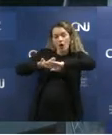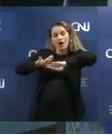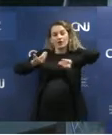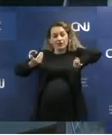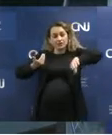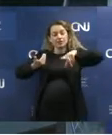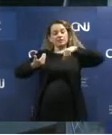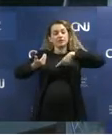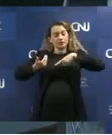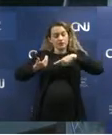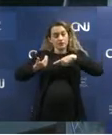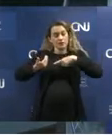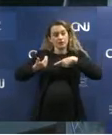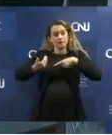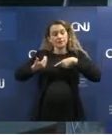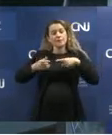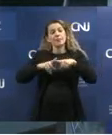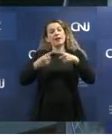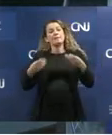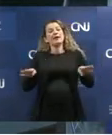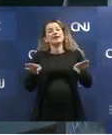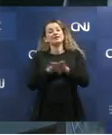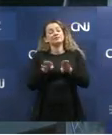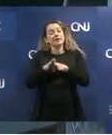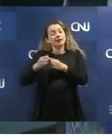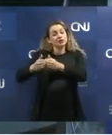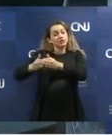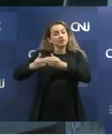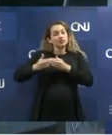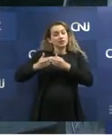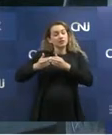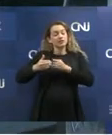No entanto, peço vênia para acompanhar o conselheiro Mário Maia